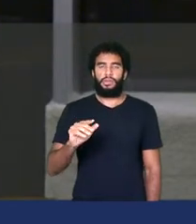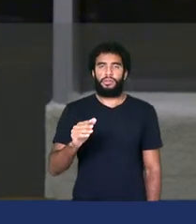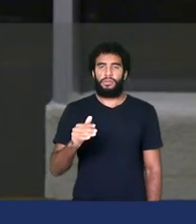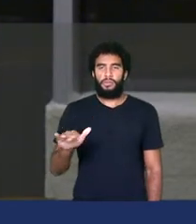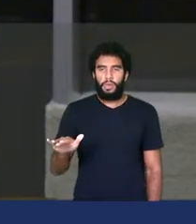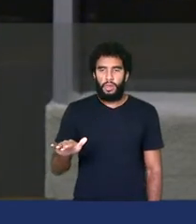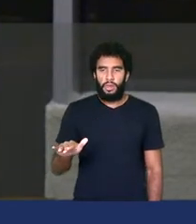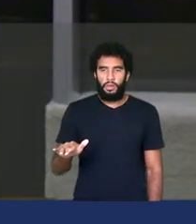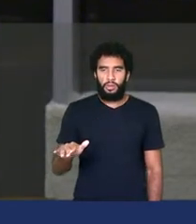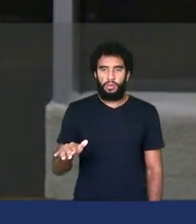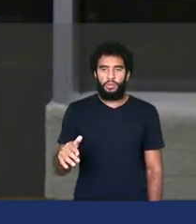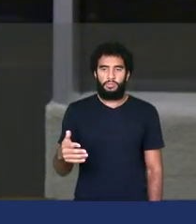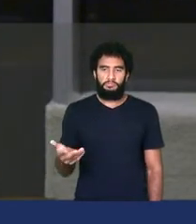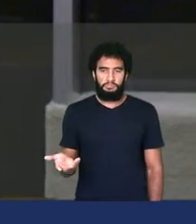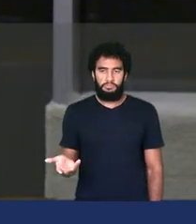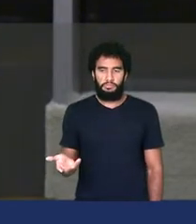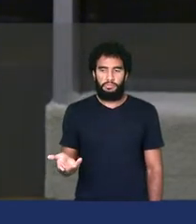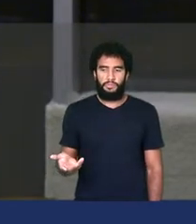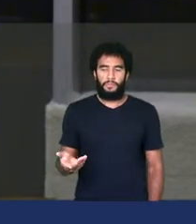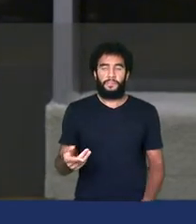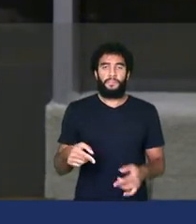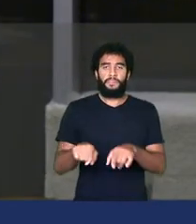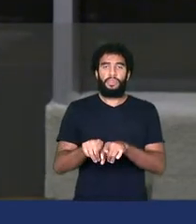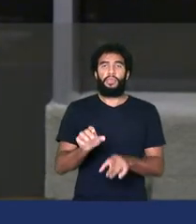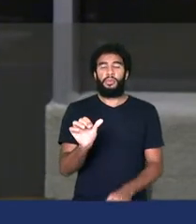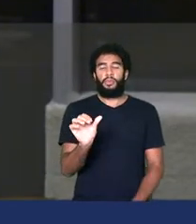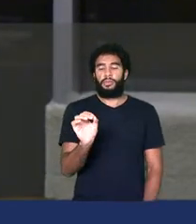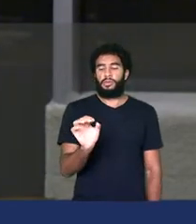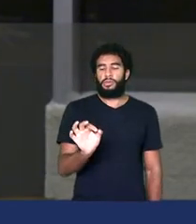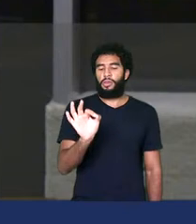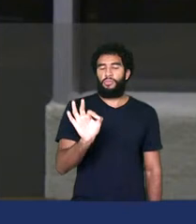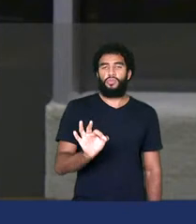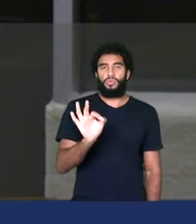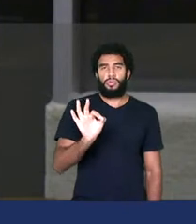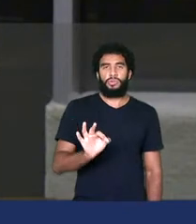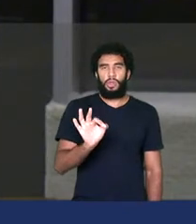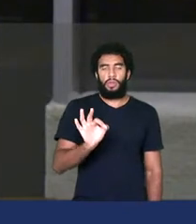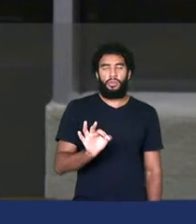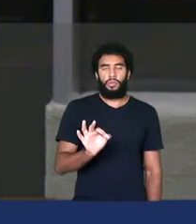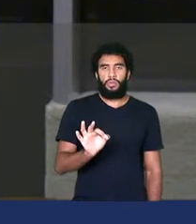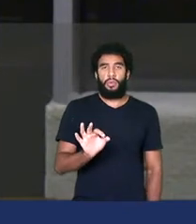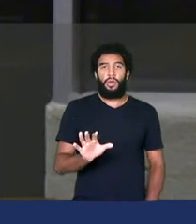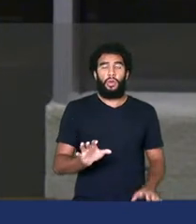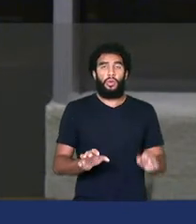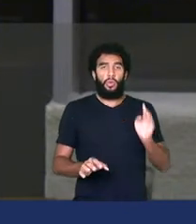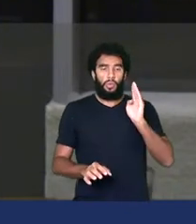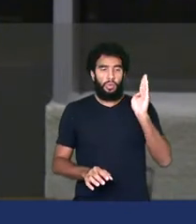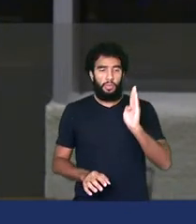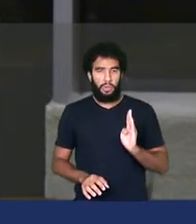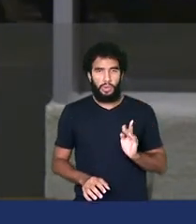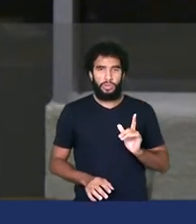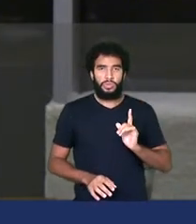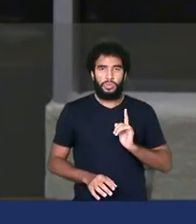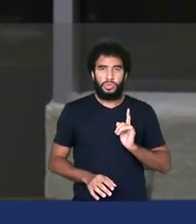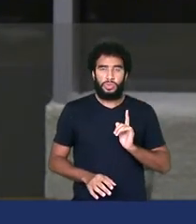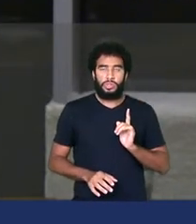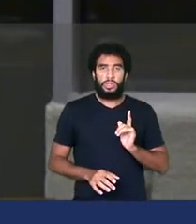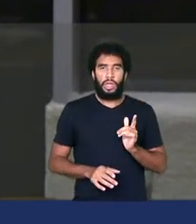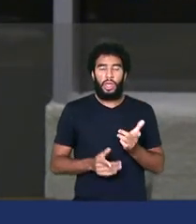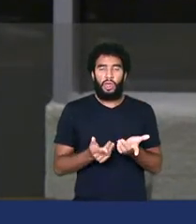TRIBUTADOS O IMPOSTO DE RENDA 27,5 E SÃO ROUBADOS EM 60% DE UMA CARGA TRIBUTÁRIA. O BRASIL TEM A PIOR CARGA TRIBUTÁRIA DO PLANETA TERRA.